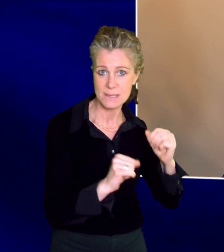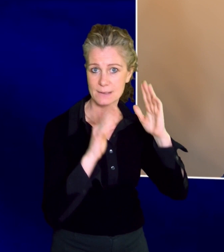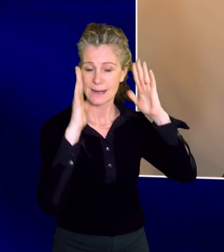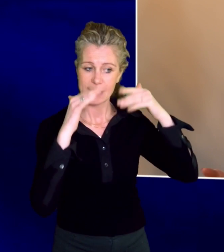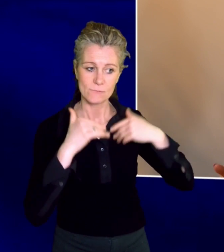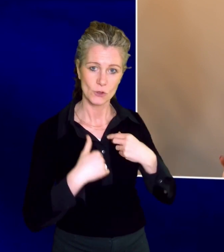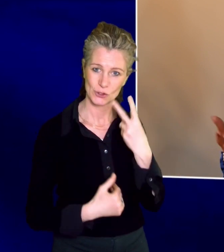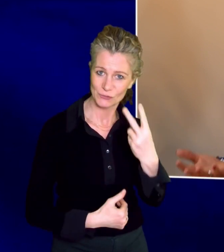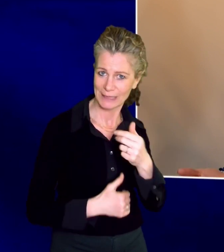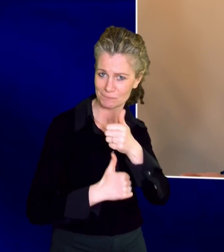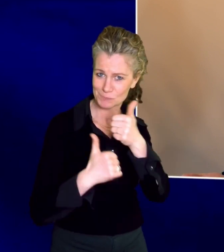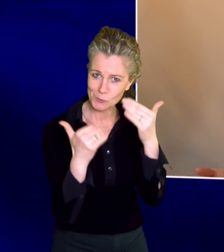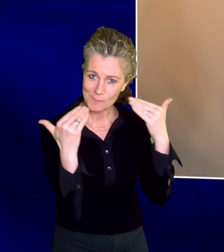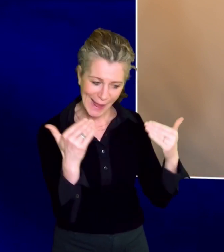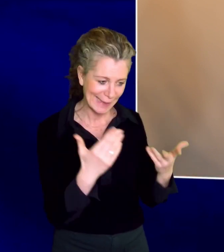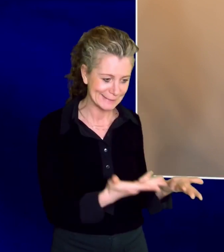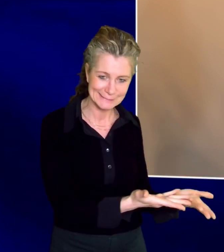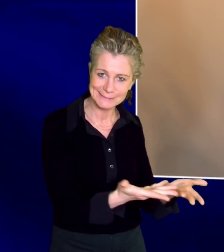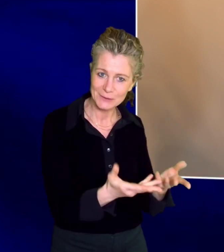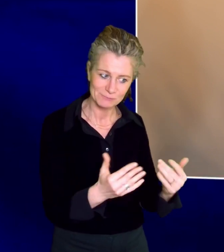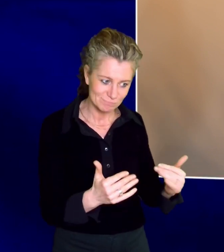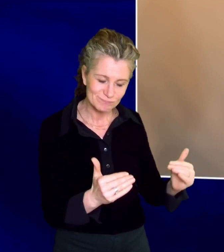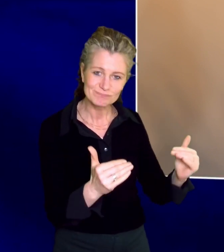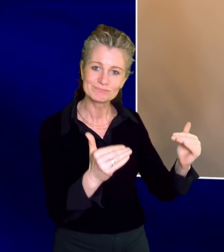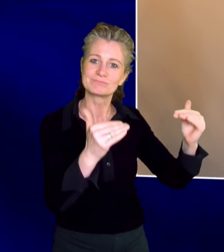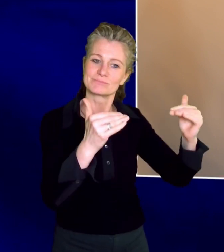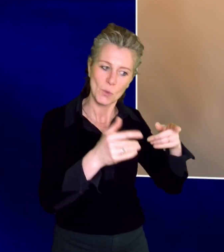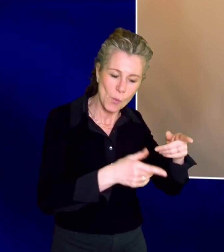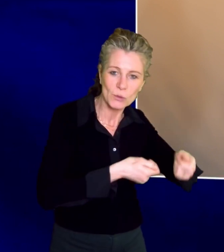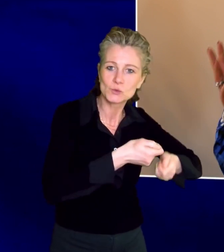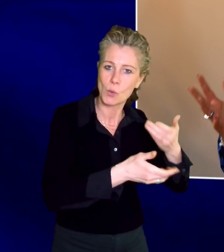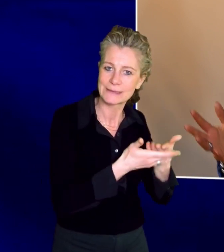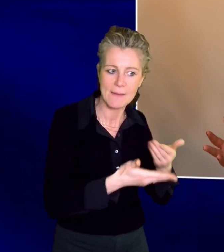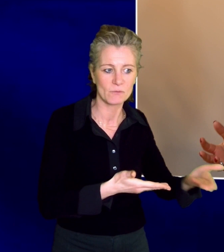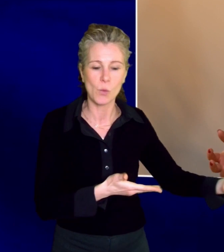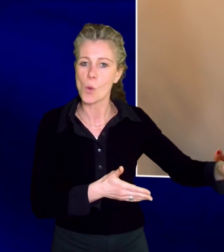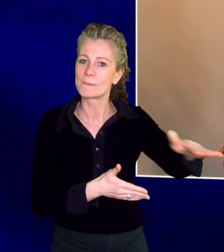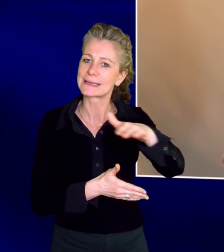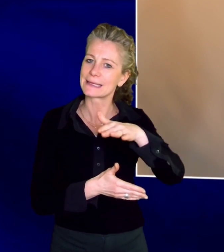die ook zorgzaam zijn voor de mensen in mijn omgeving. En het is veel breder dan dat je...